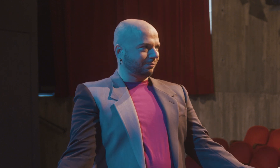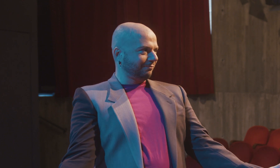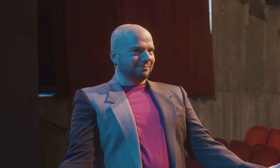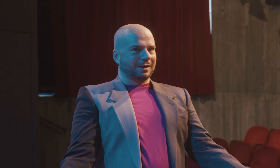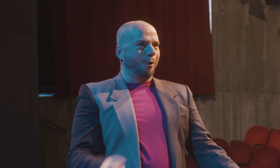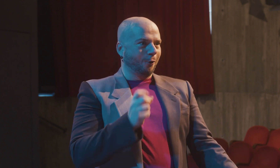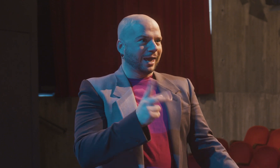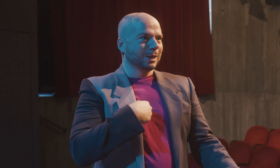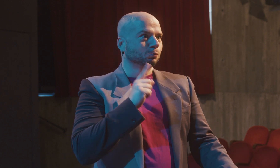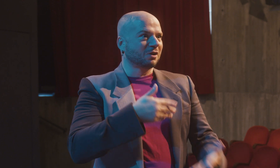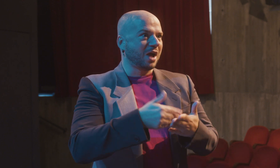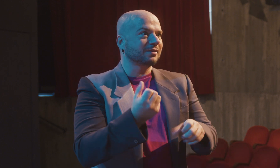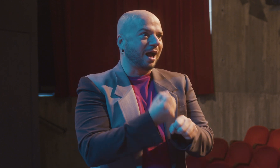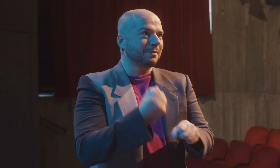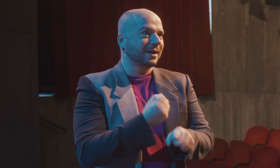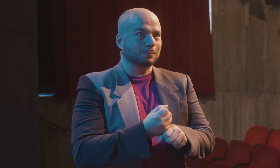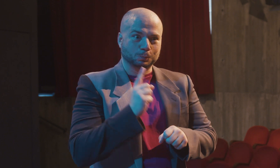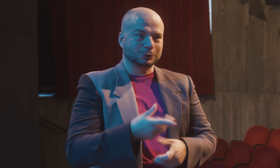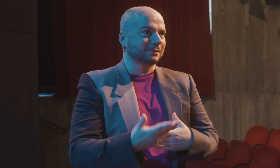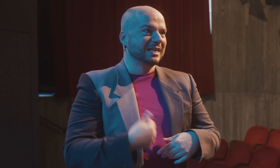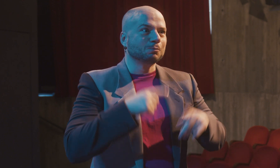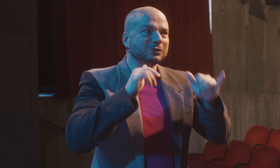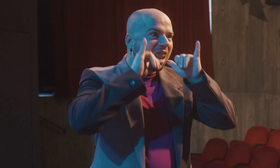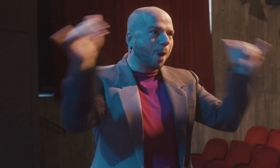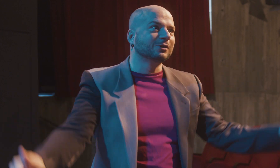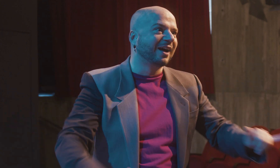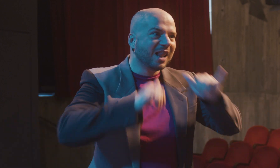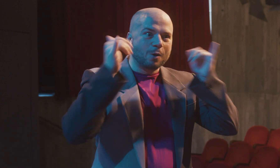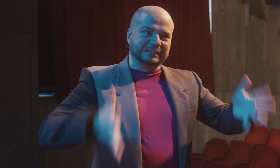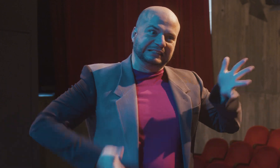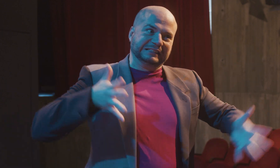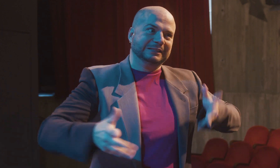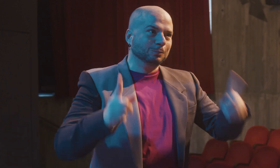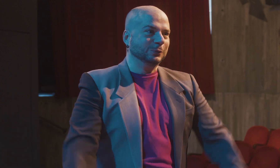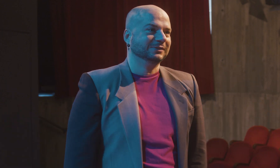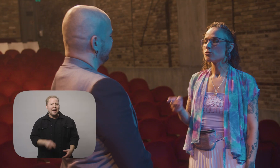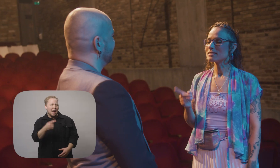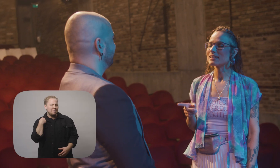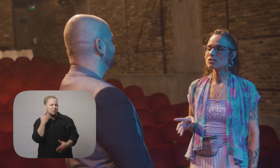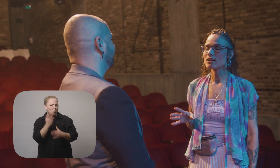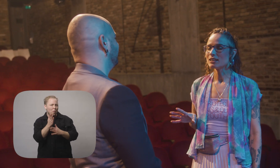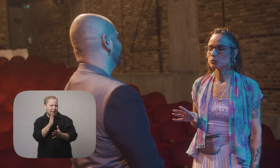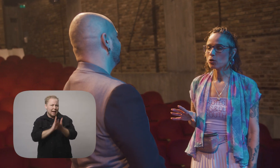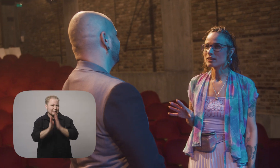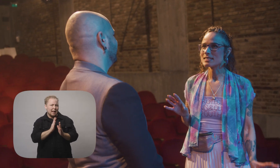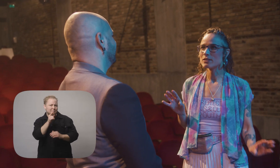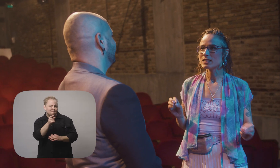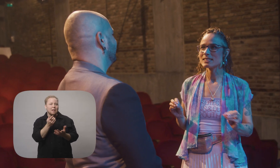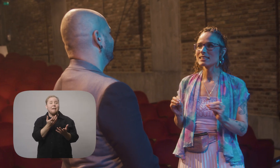Was soll ich dazu sagen? Ich muss also weiter aufklären und immer lauter gebärden. Du hast es gerade schon angesprochen, dass dir wichtig ist,